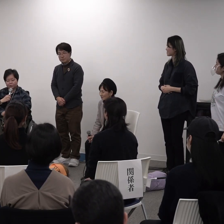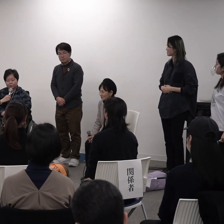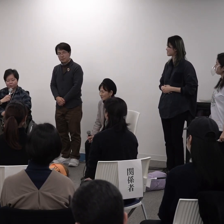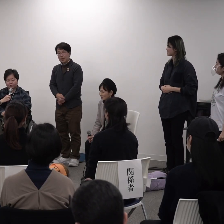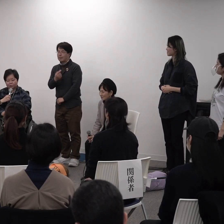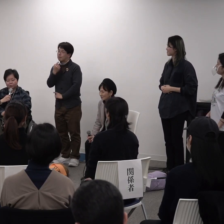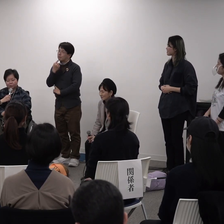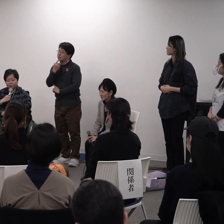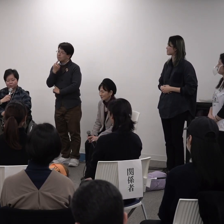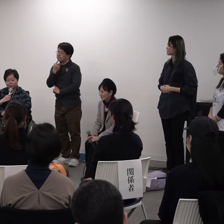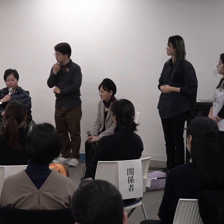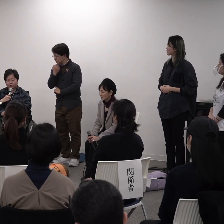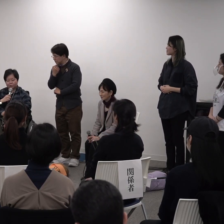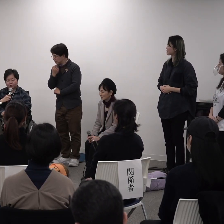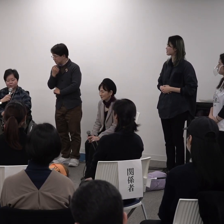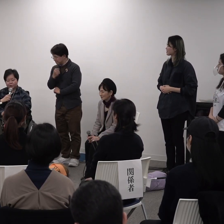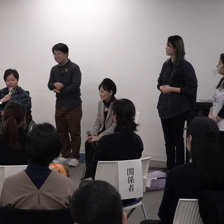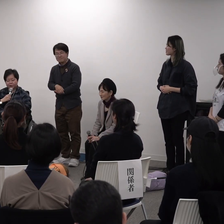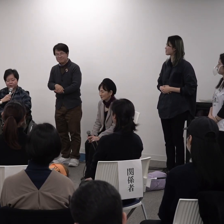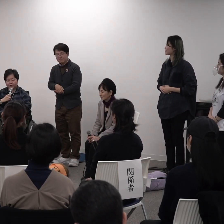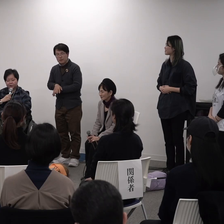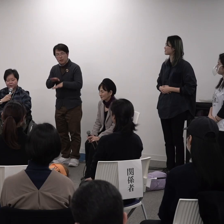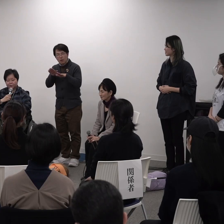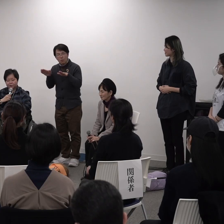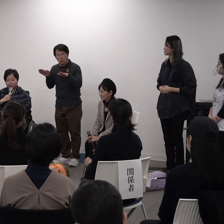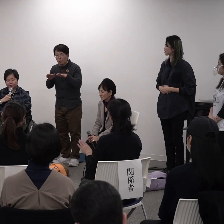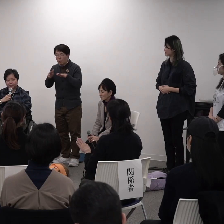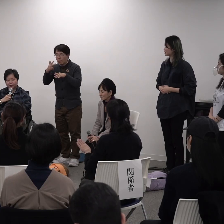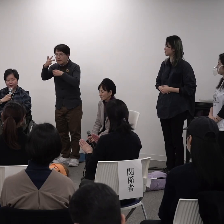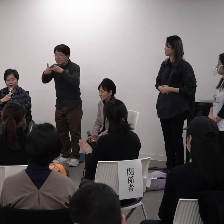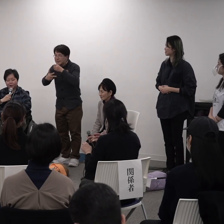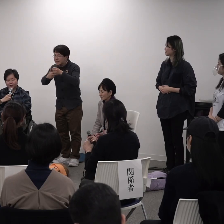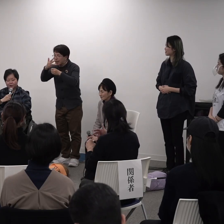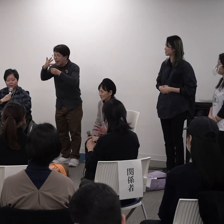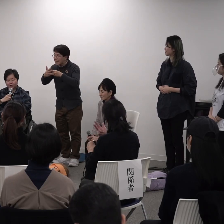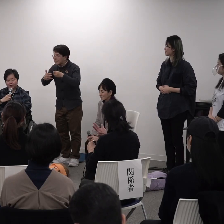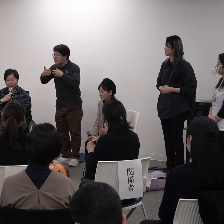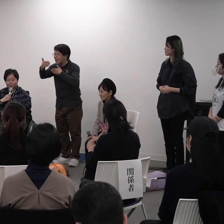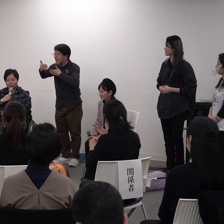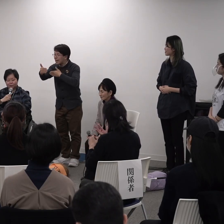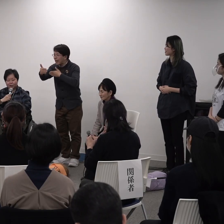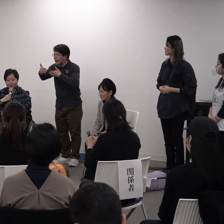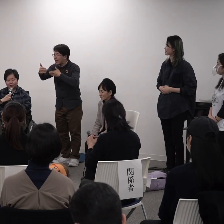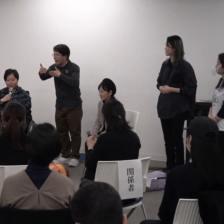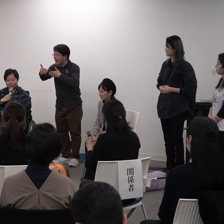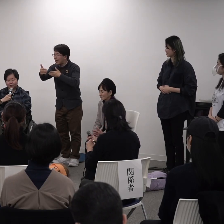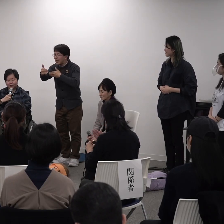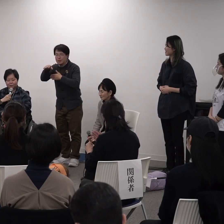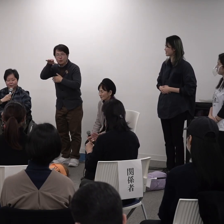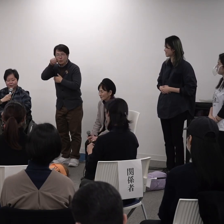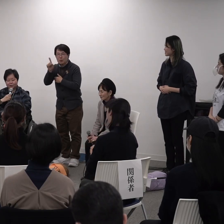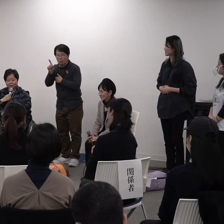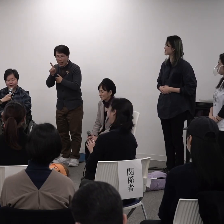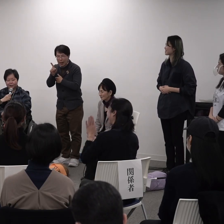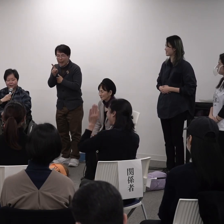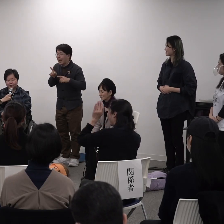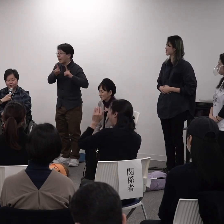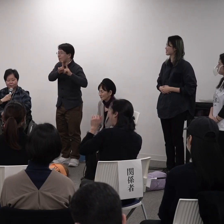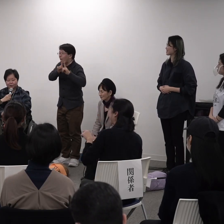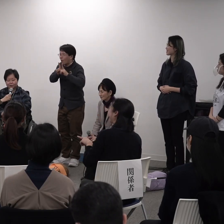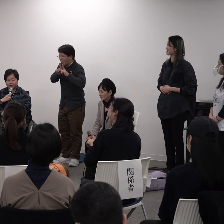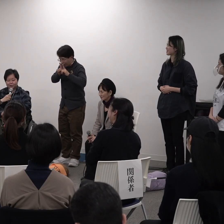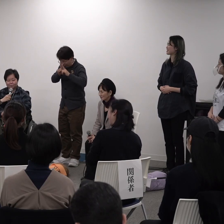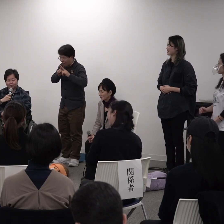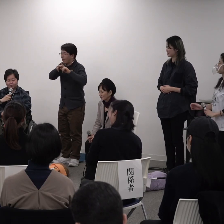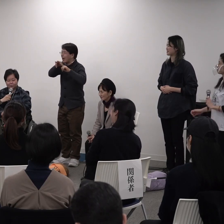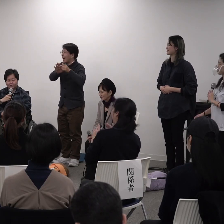佐藤）ここ７，８年の趣味は相棒の介助犬と出かけることです